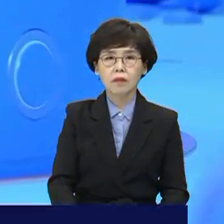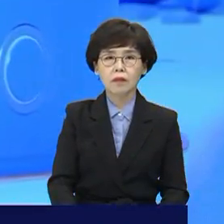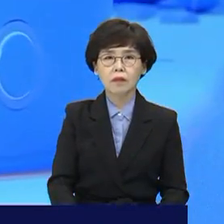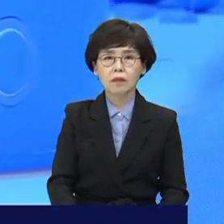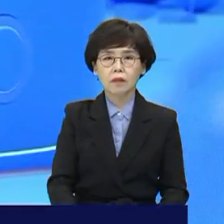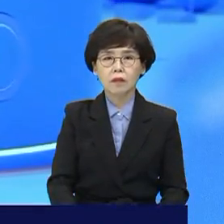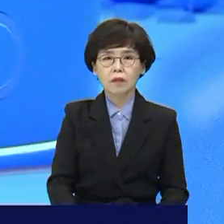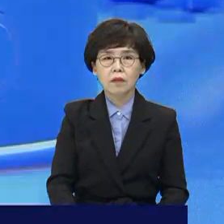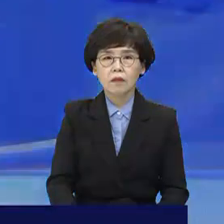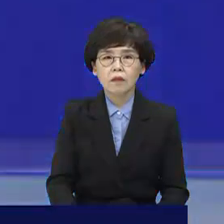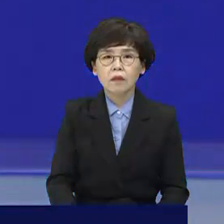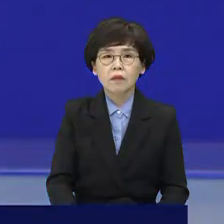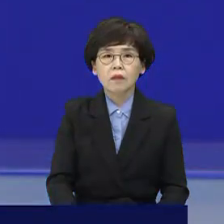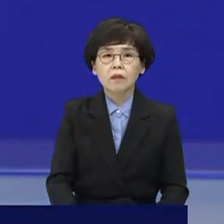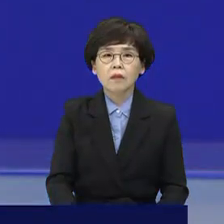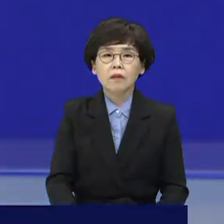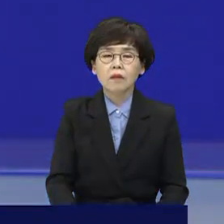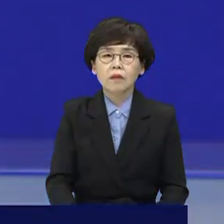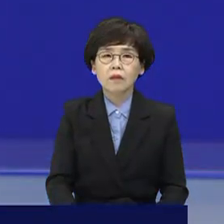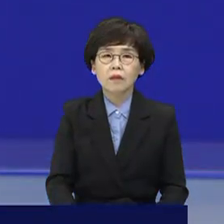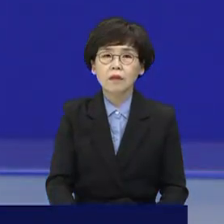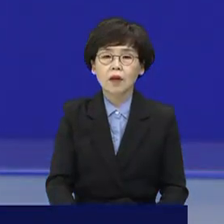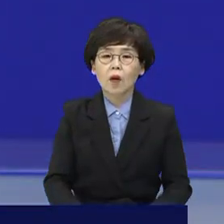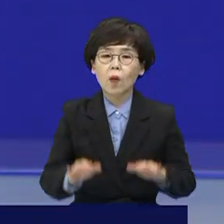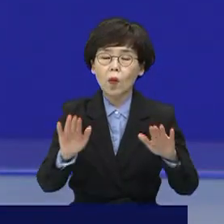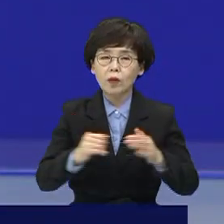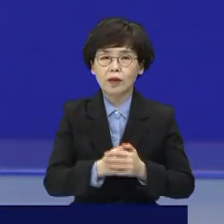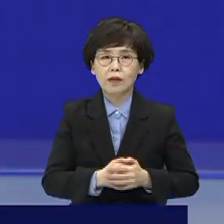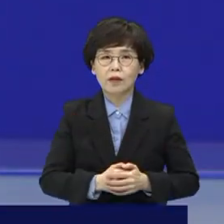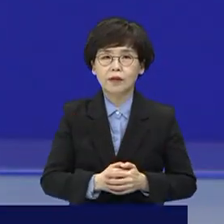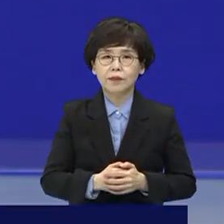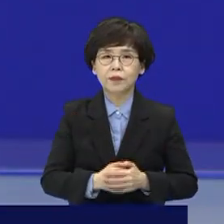(앵커) 오늘 네트워크 현장은 전주와